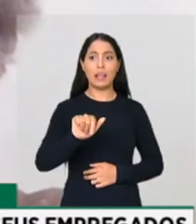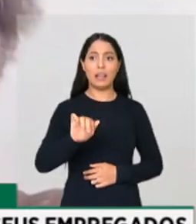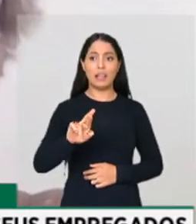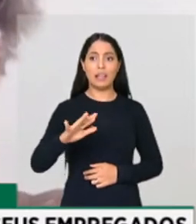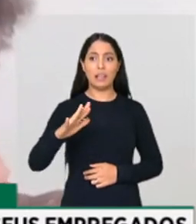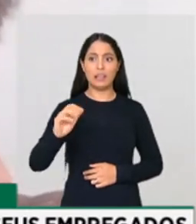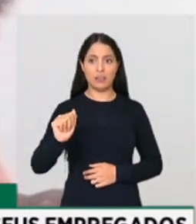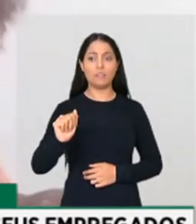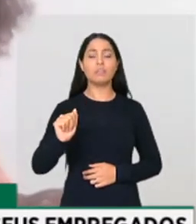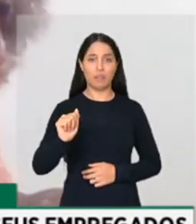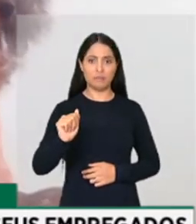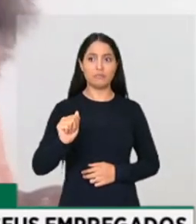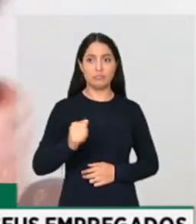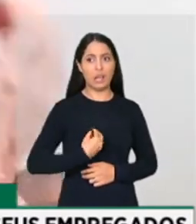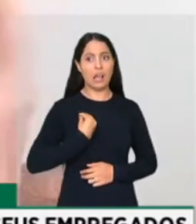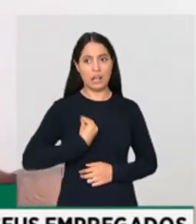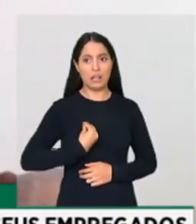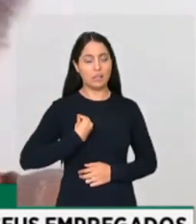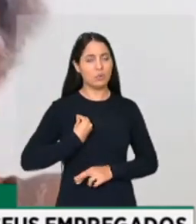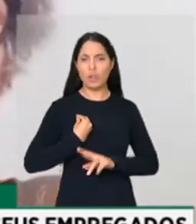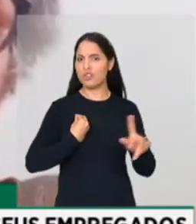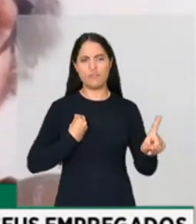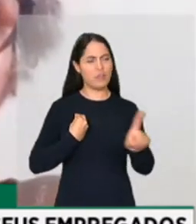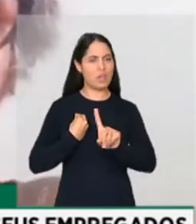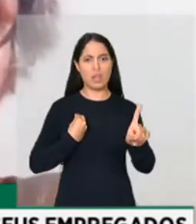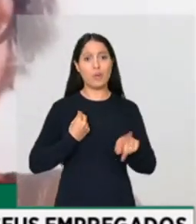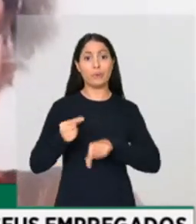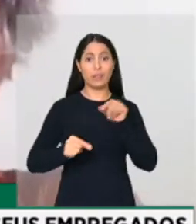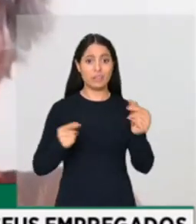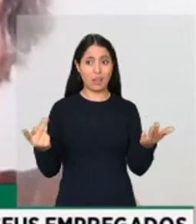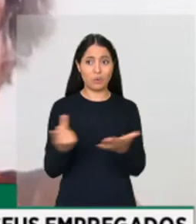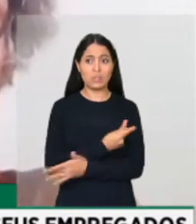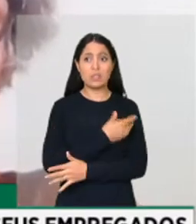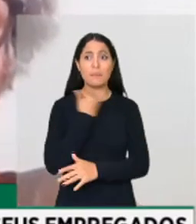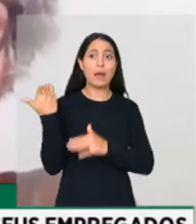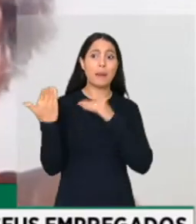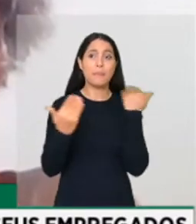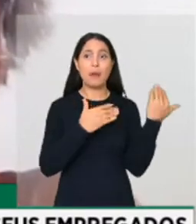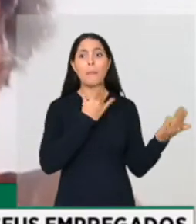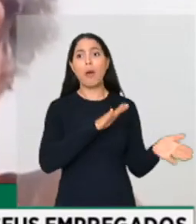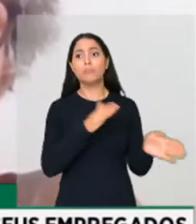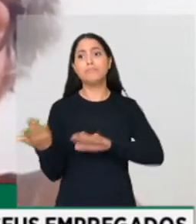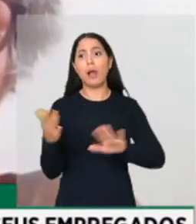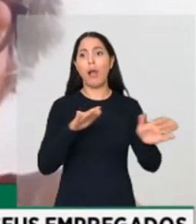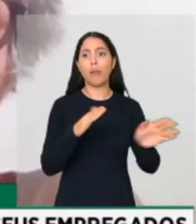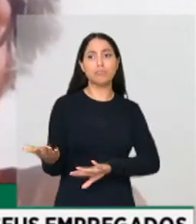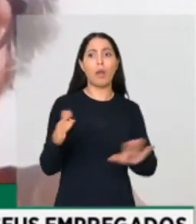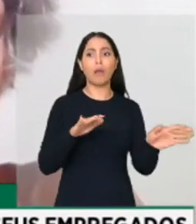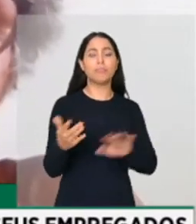DIFERENTE DA REALIDADE BRASILEIRA, É COM MUITAS MORTES AO MESMO TEMPO [CAMPAINHA] COM ESGOTAMENTO E COLAPSO DO SISTEMA DE SAÚDE E